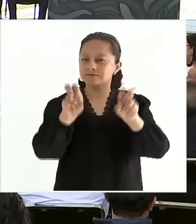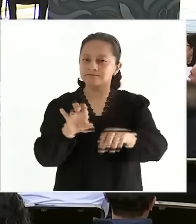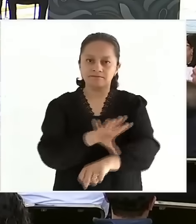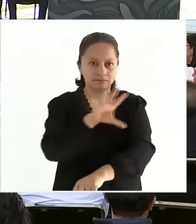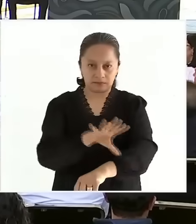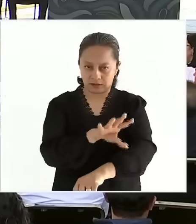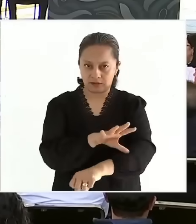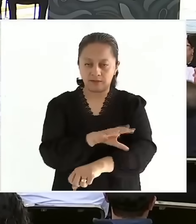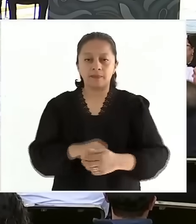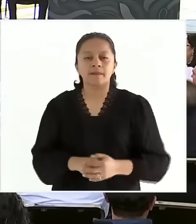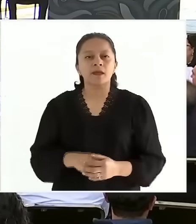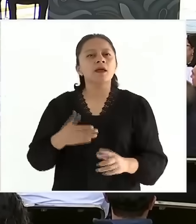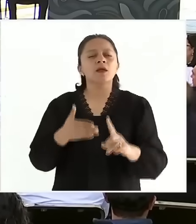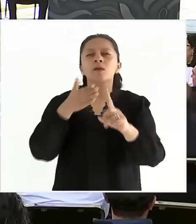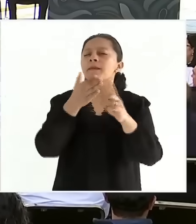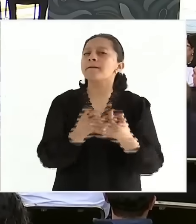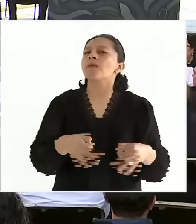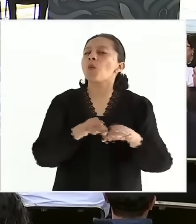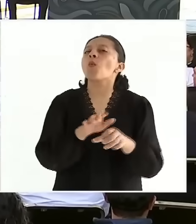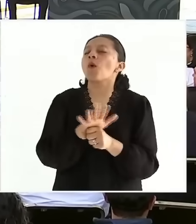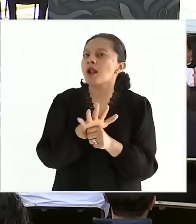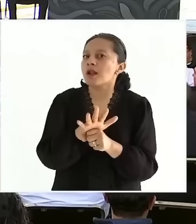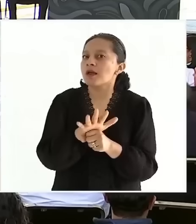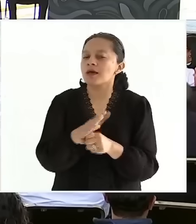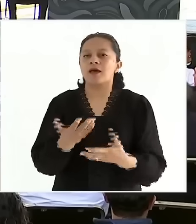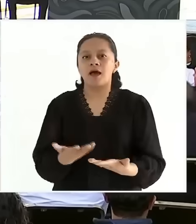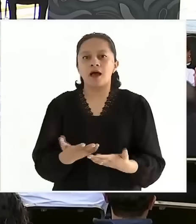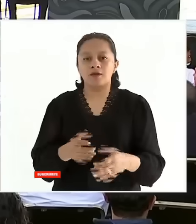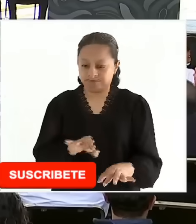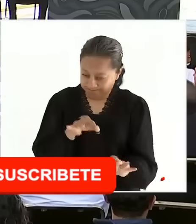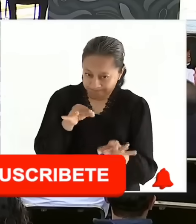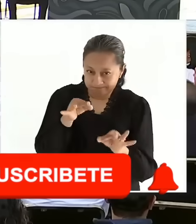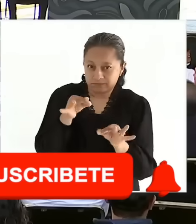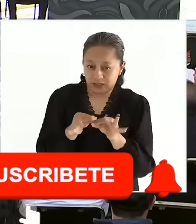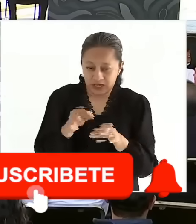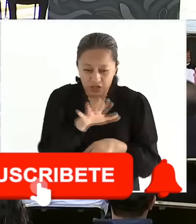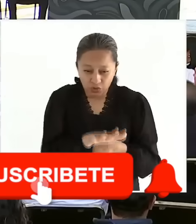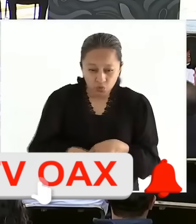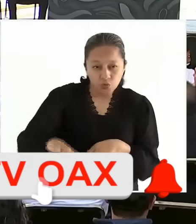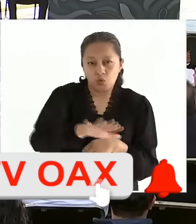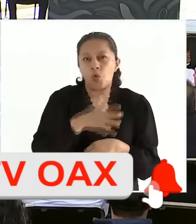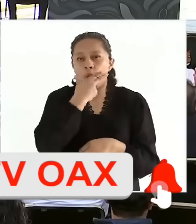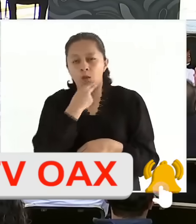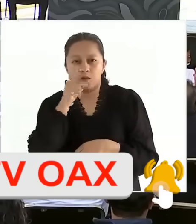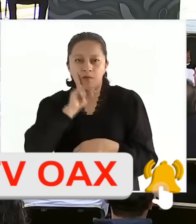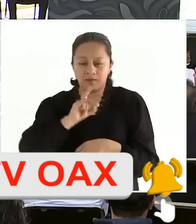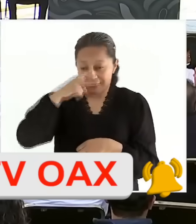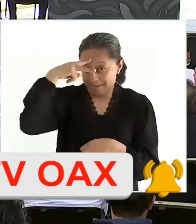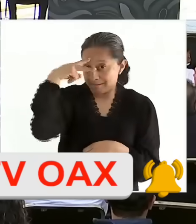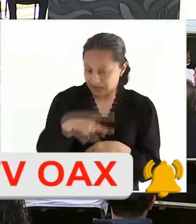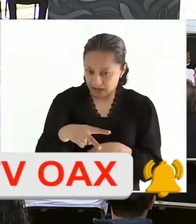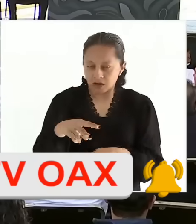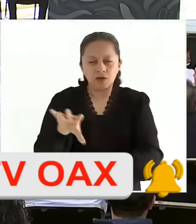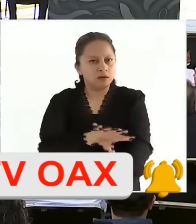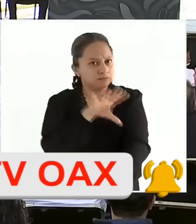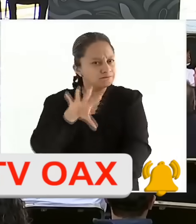objetivo primordial fue y es garantizar que todas y todos los mexicanos tengan energía suficiente,